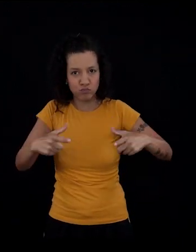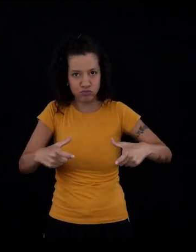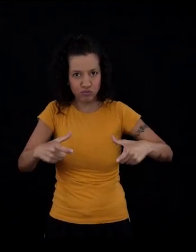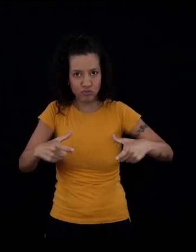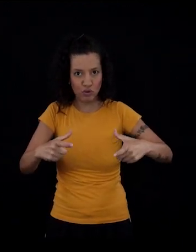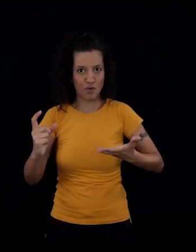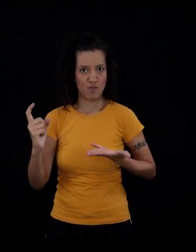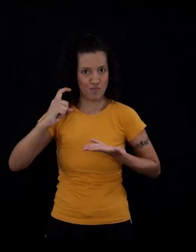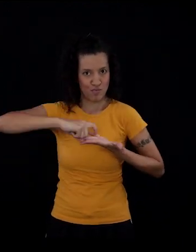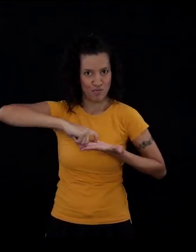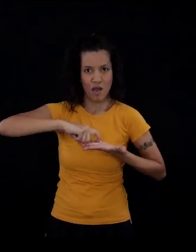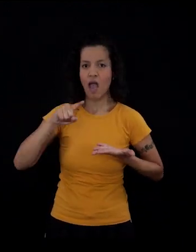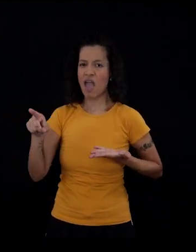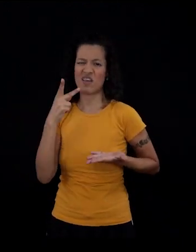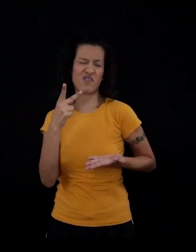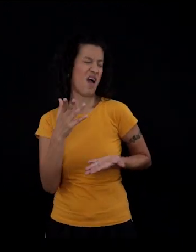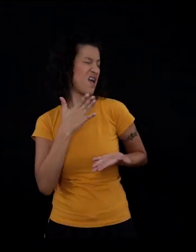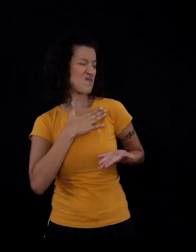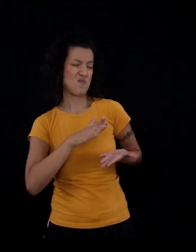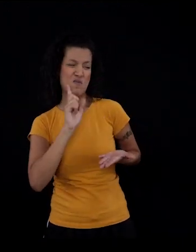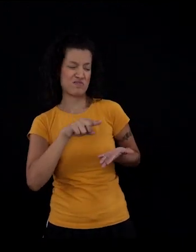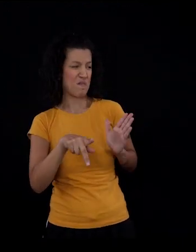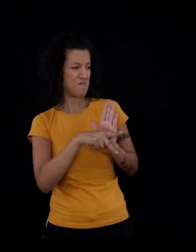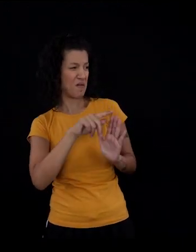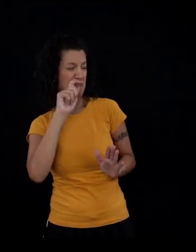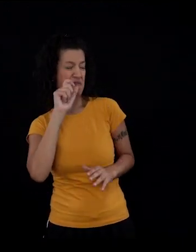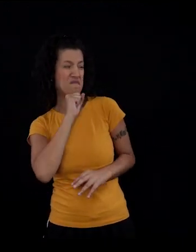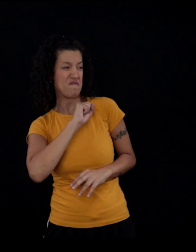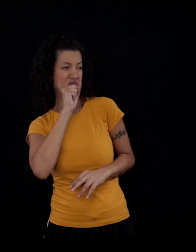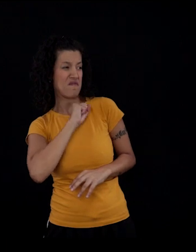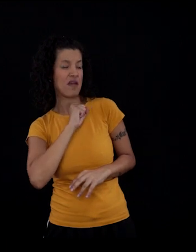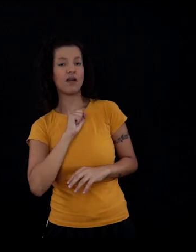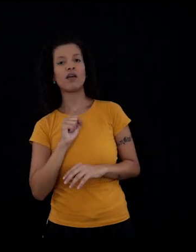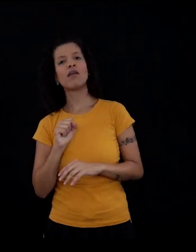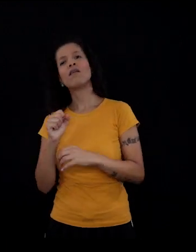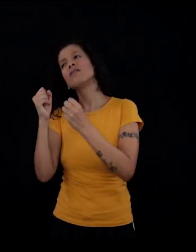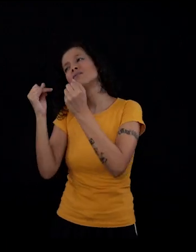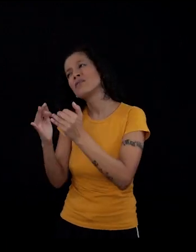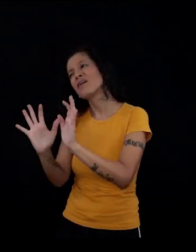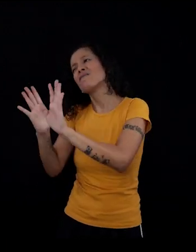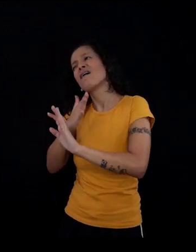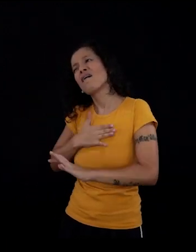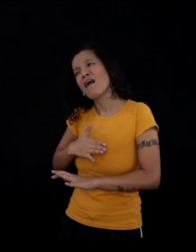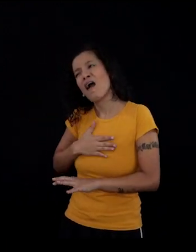Ela dizia que não gostava de vinil, que era coisa de velho. E eu “calma Dona Onete, não é assim...”